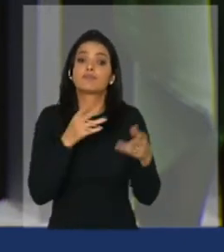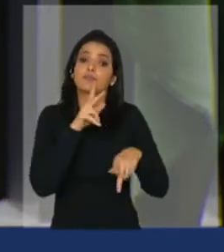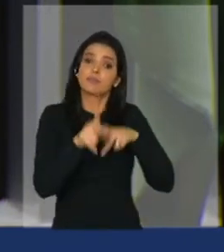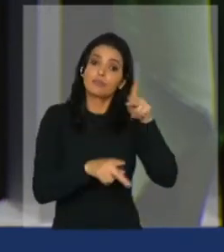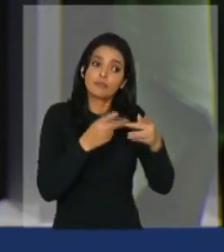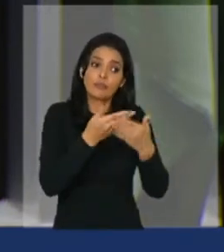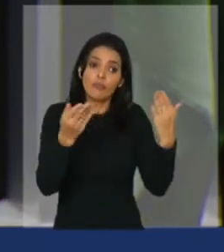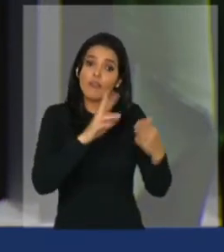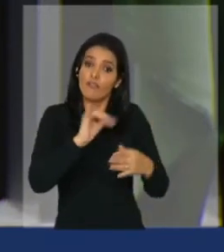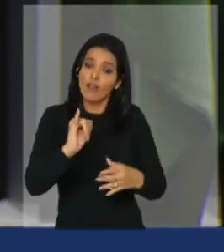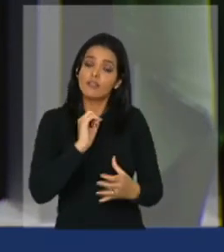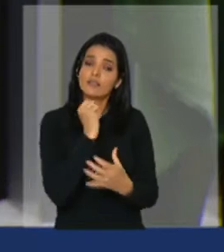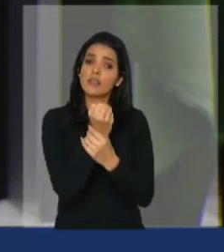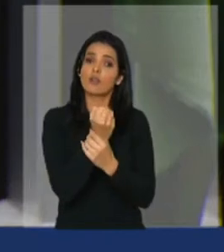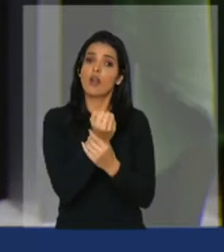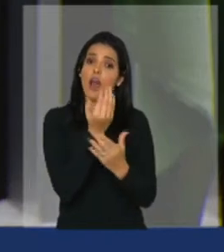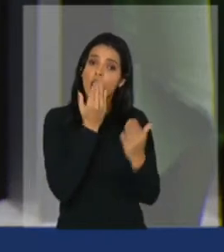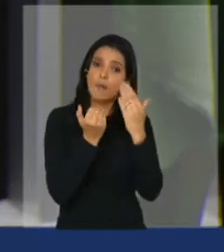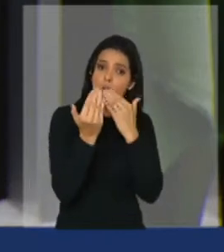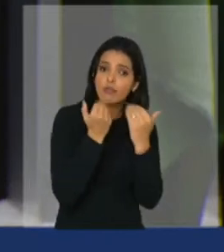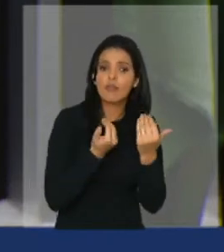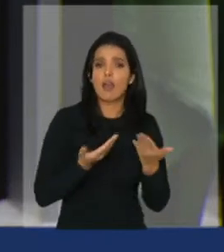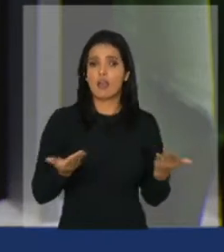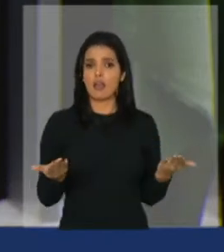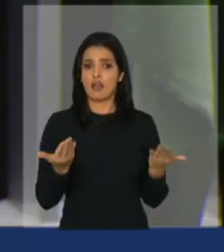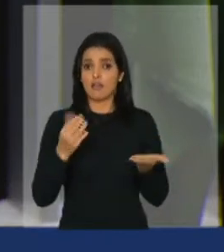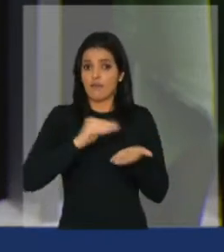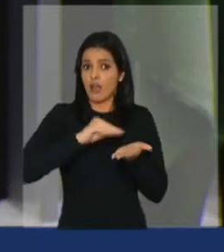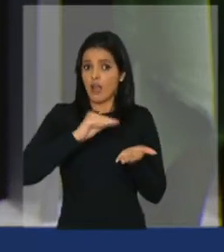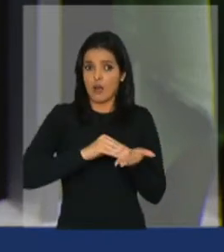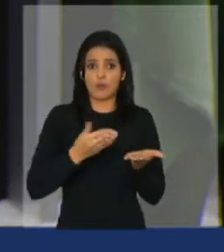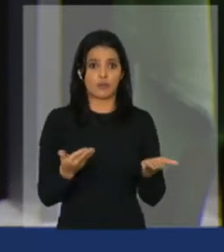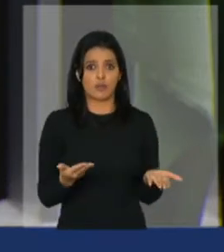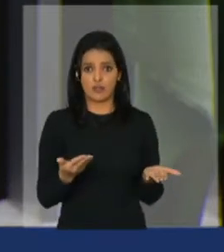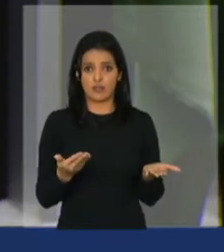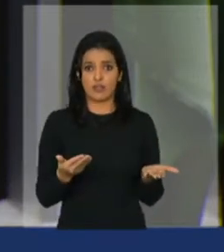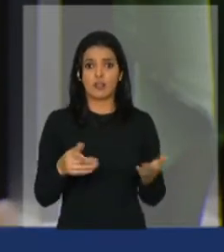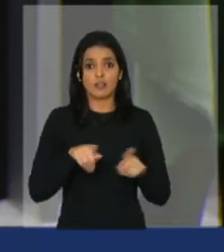PASSE A TER... A SEGURANÇA ALIMENTAR, QUE NÃO FIQUE SEM EMPREGO, QUE NÃO FIQUE SEM A SAÚDE... MAS ASSIM, ACELERA